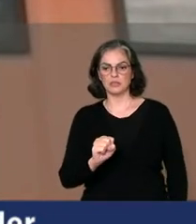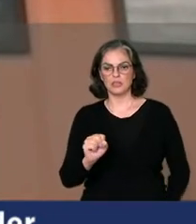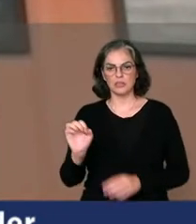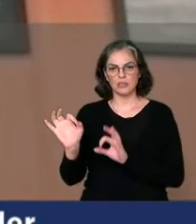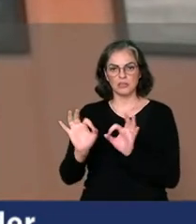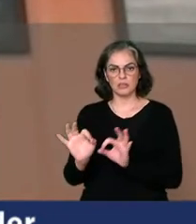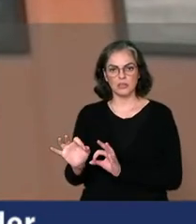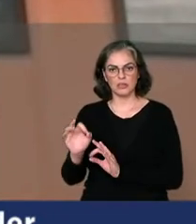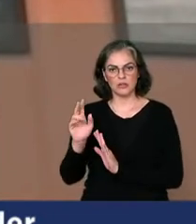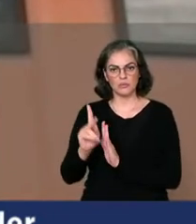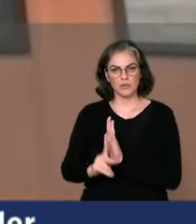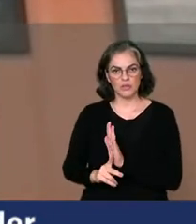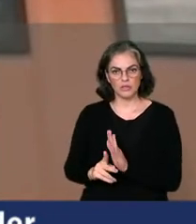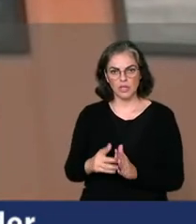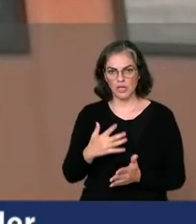ARTES ONDE SE INSPIROU EM BECOS NA HORA DE DESENHAR O